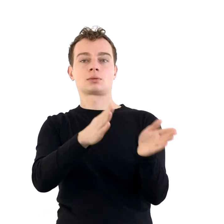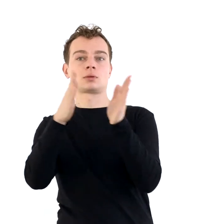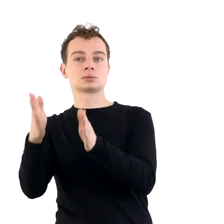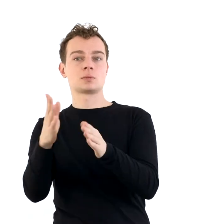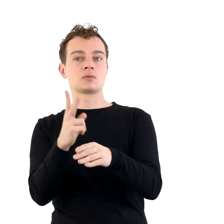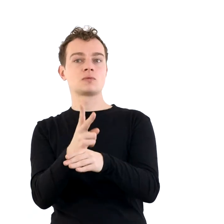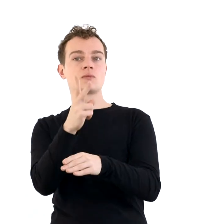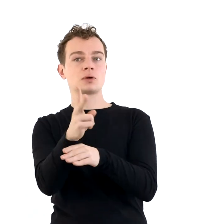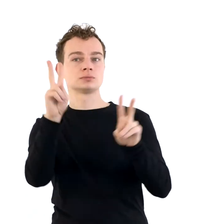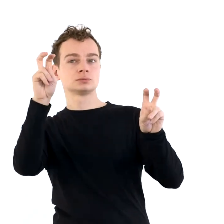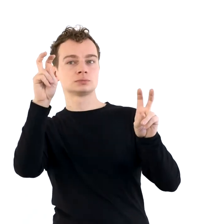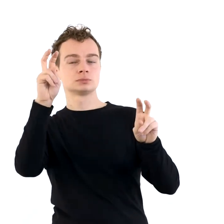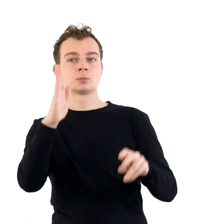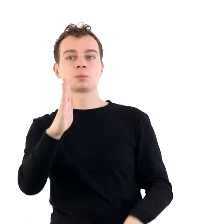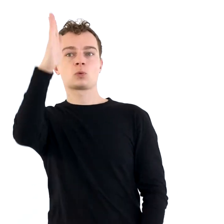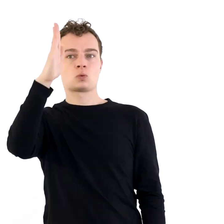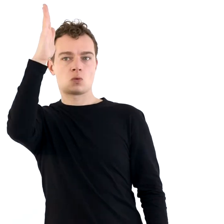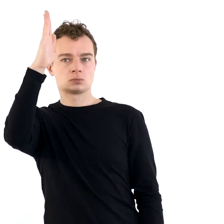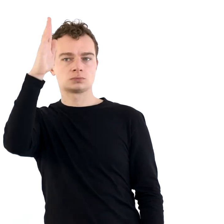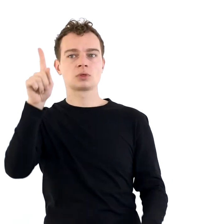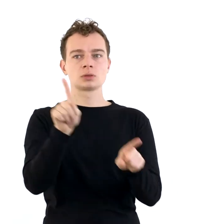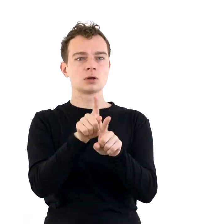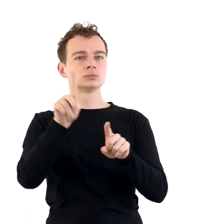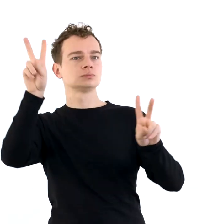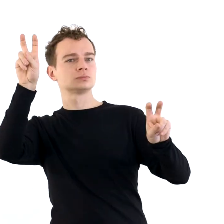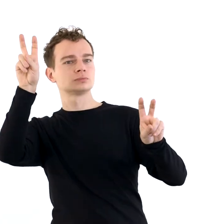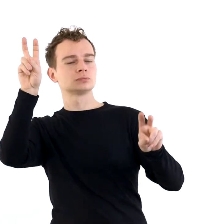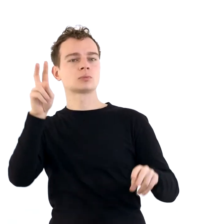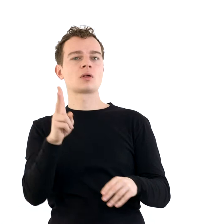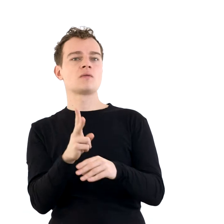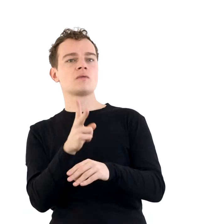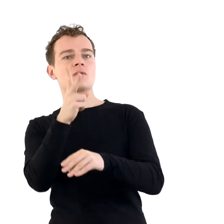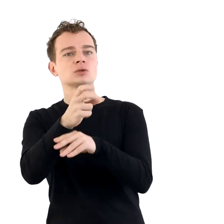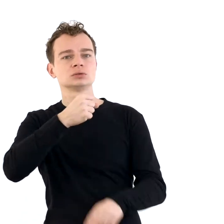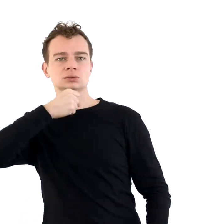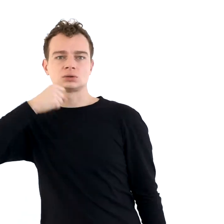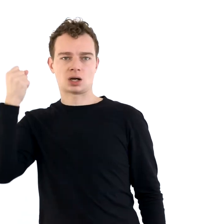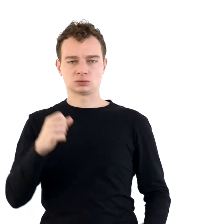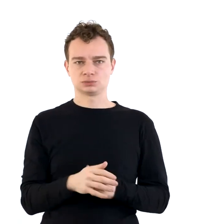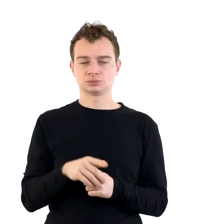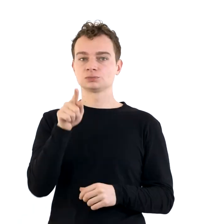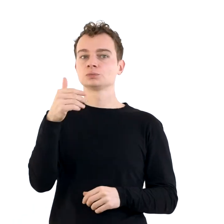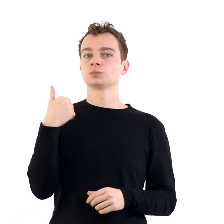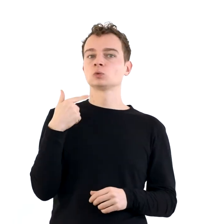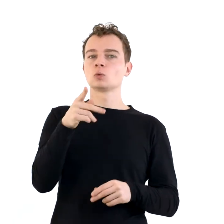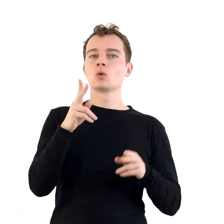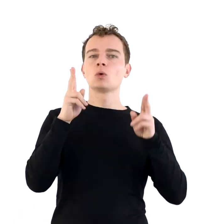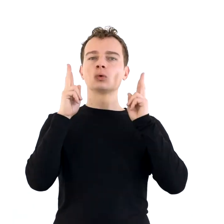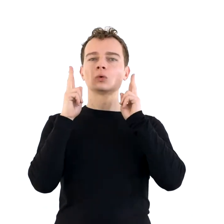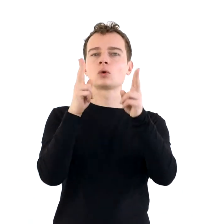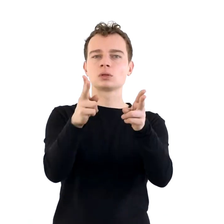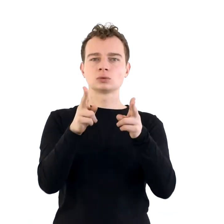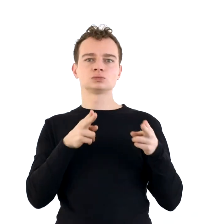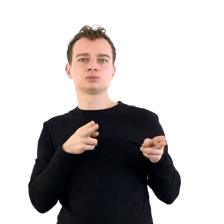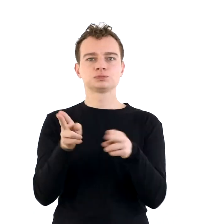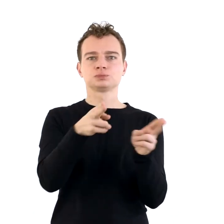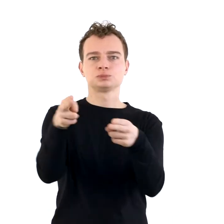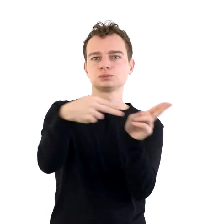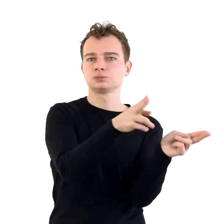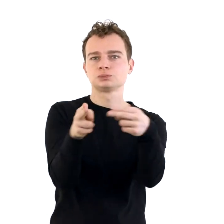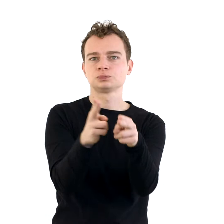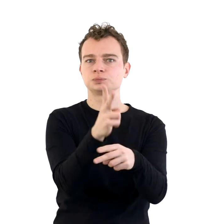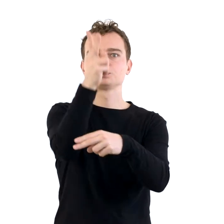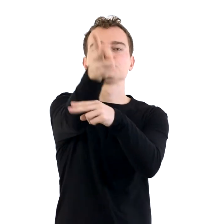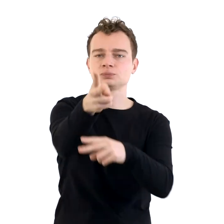oraz od strony pn (starsze wejście) – przez labirynt korytarzy.